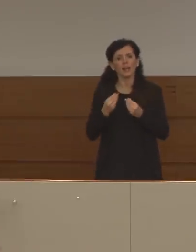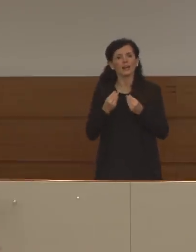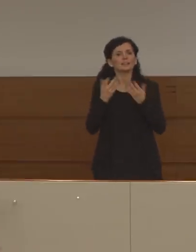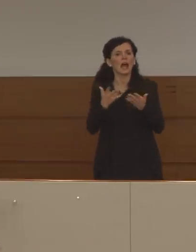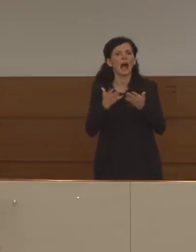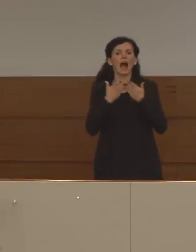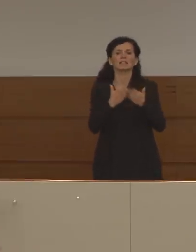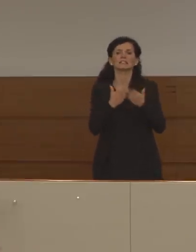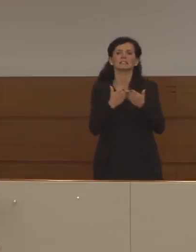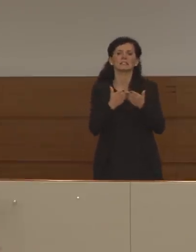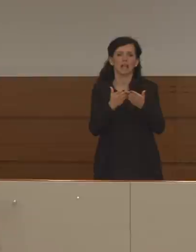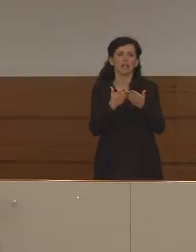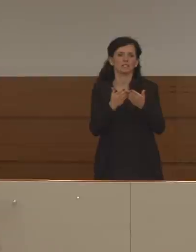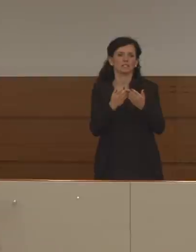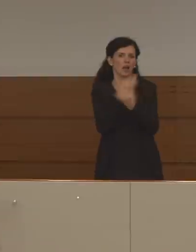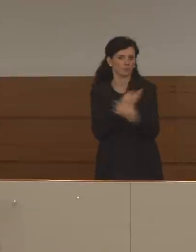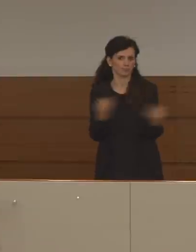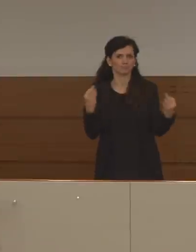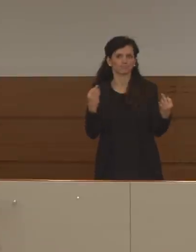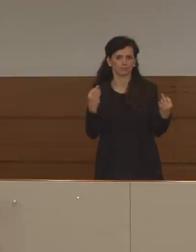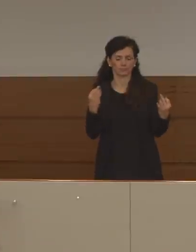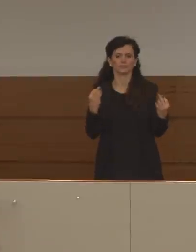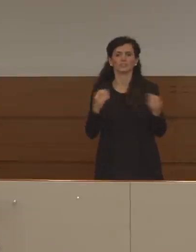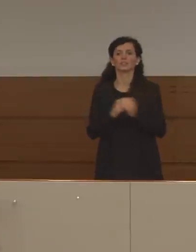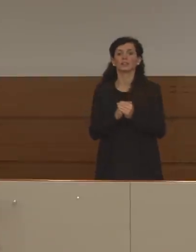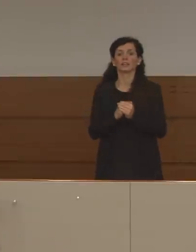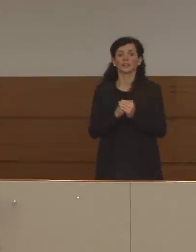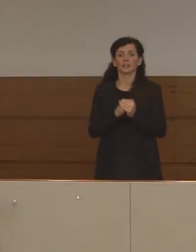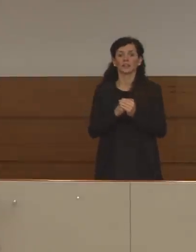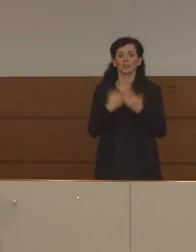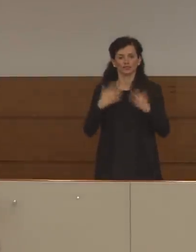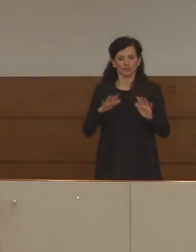persone nonché ovviamente con le misure che sono state introdotte nel tempo a